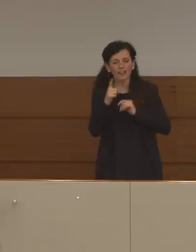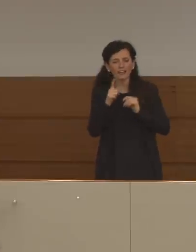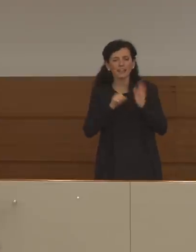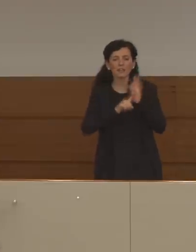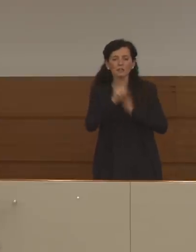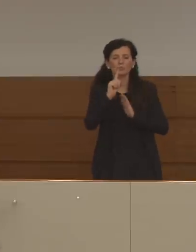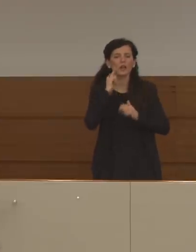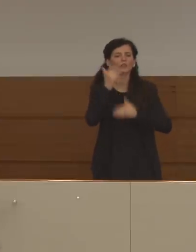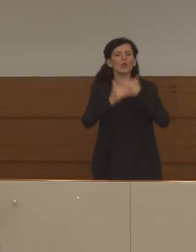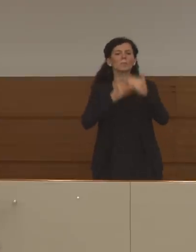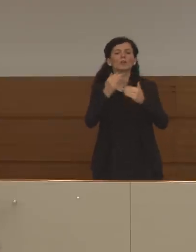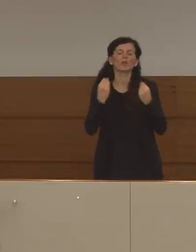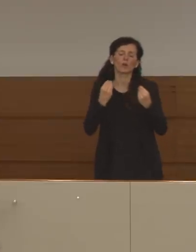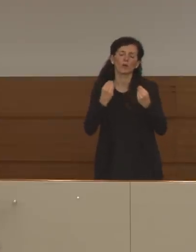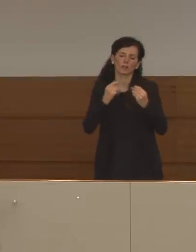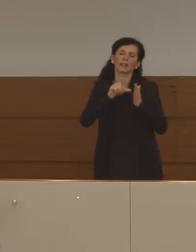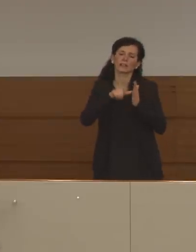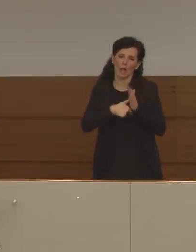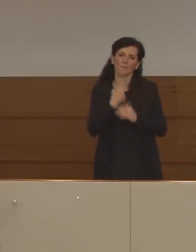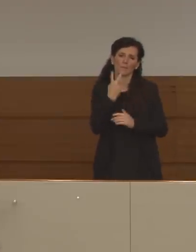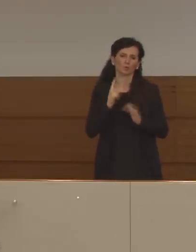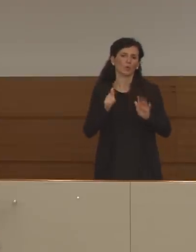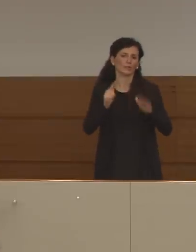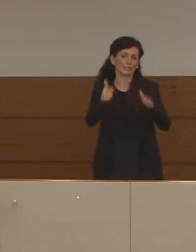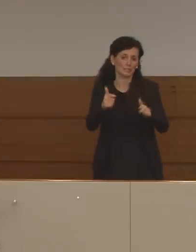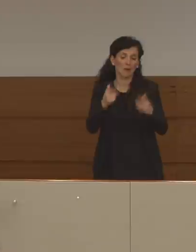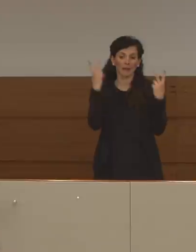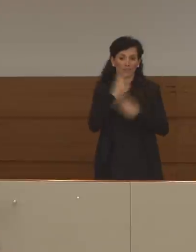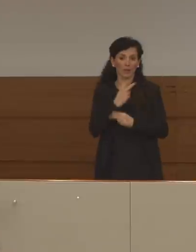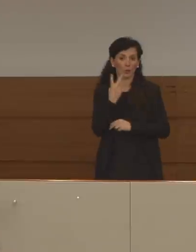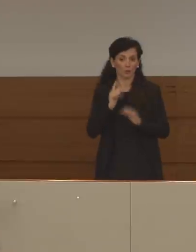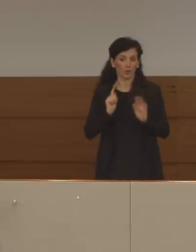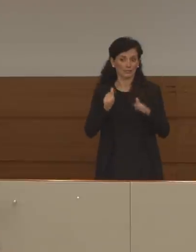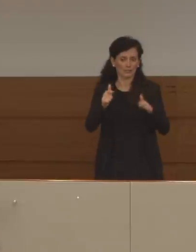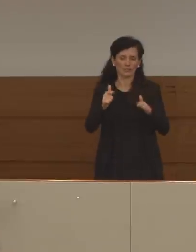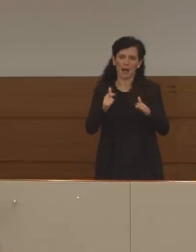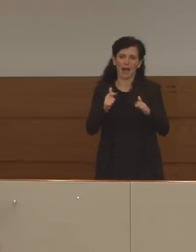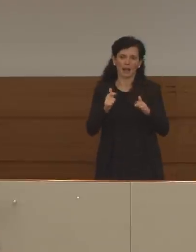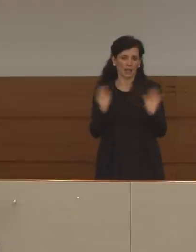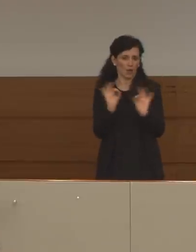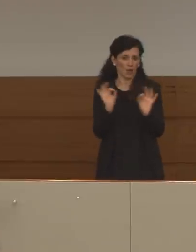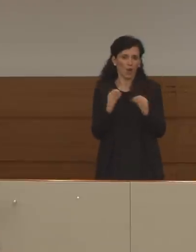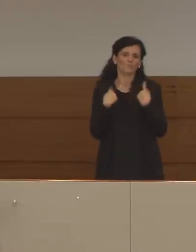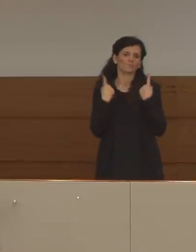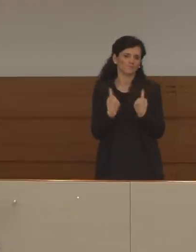settimane, quindi ancora queste due settimane sono passate e dobbiamo vedere quindi l'impatto reale.